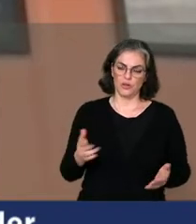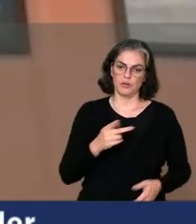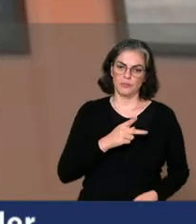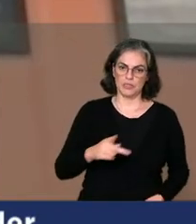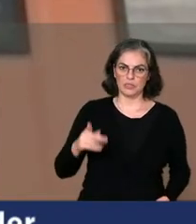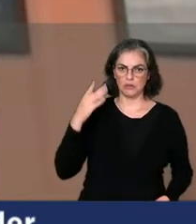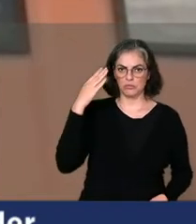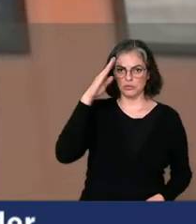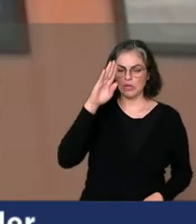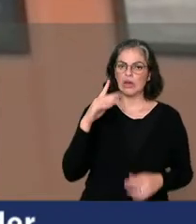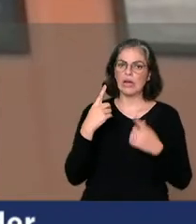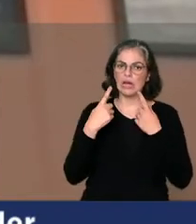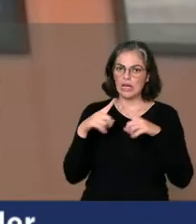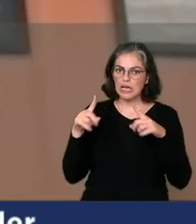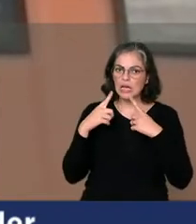CULTURA, DURANTE OS ANOS DO